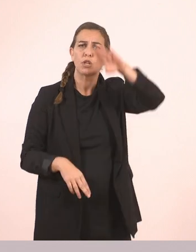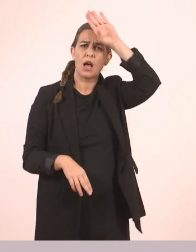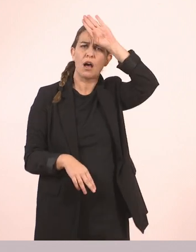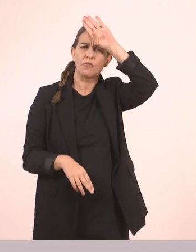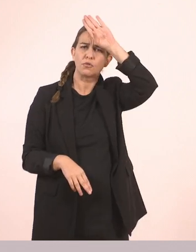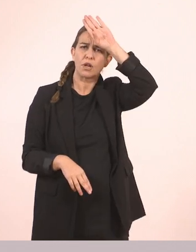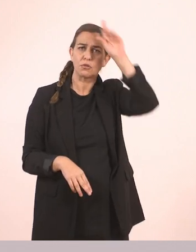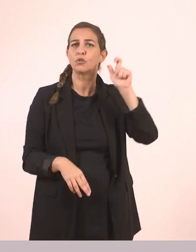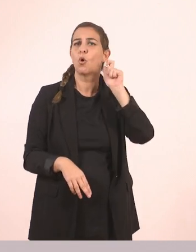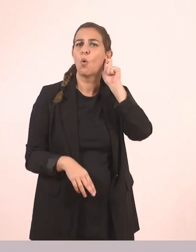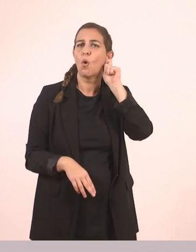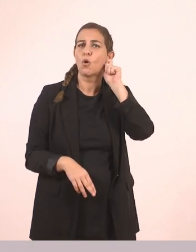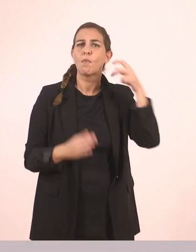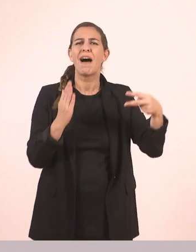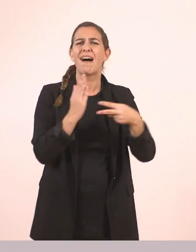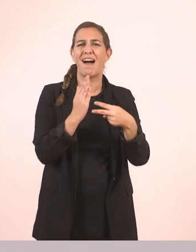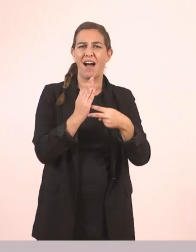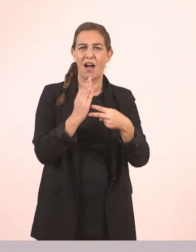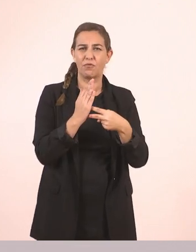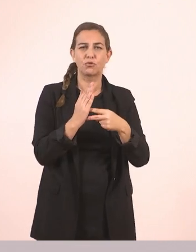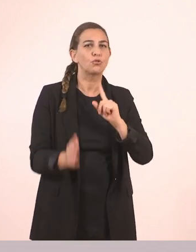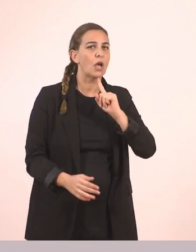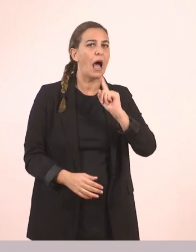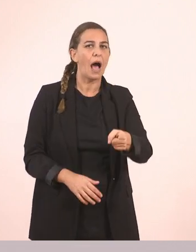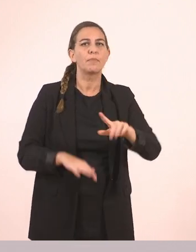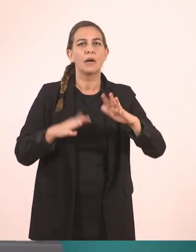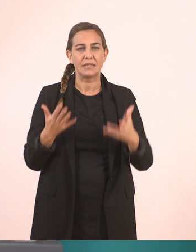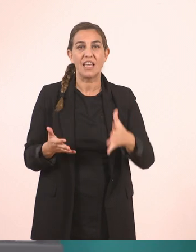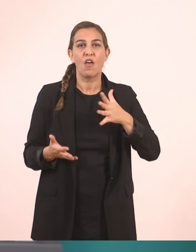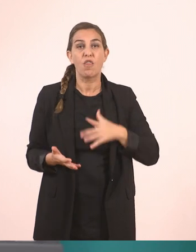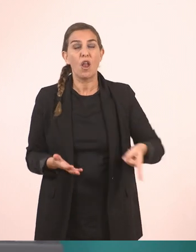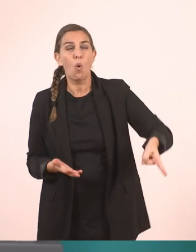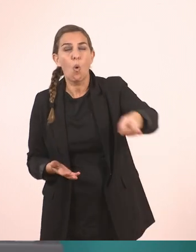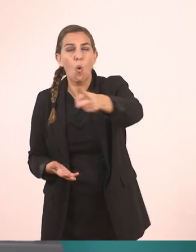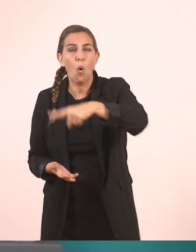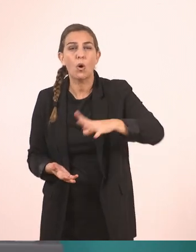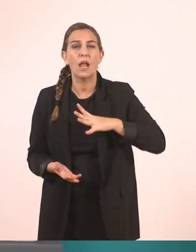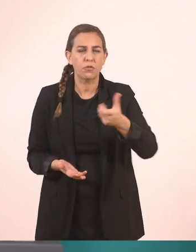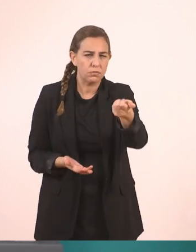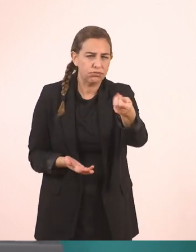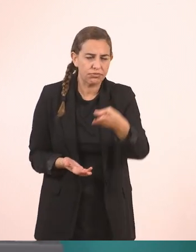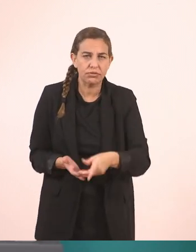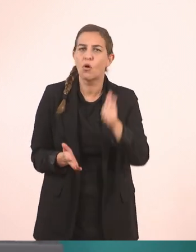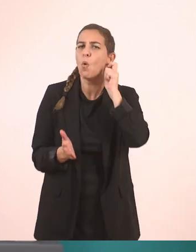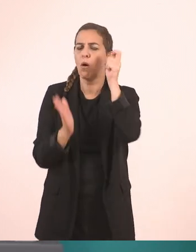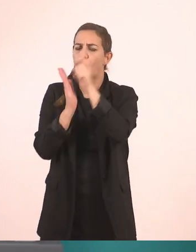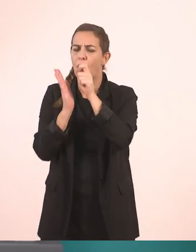διέταξε να γίνει απογραφή του πληθυσμού. Δηλαδή έπρεπε ο κάθε πολίτης της αυτοκρατορίας